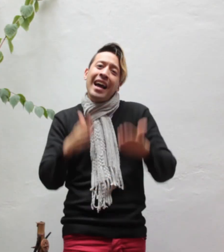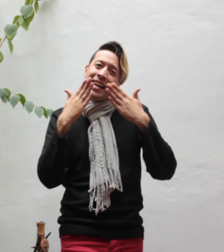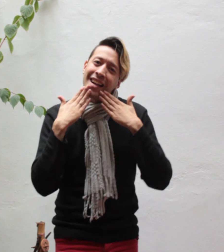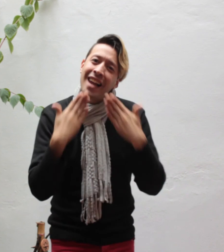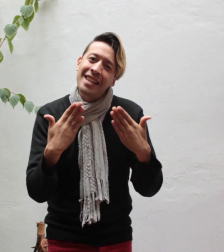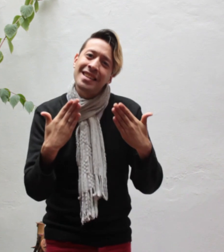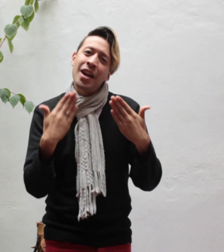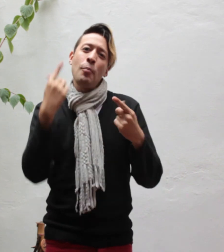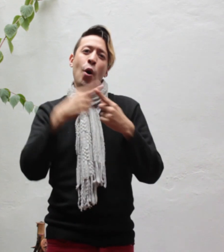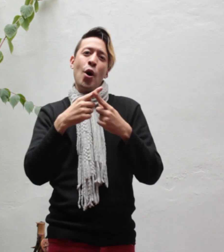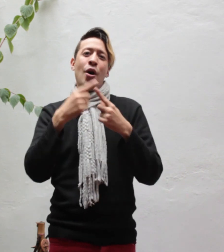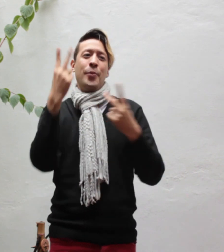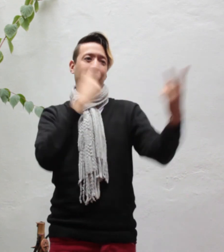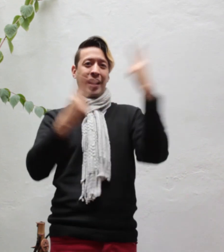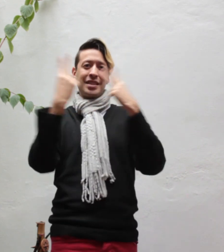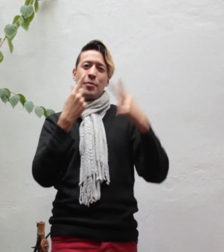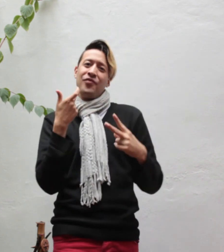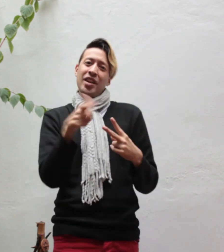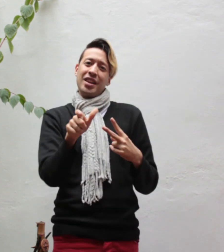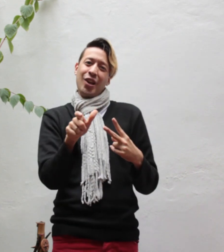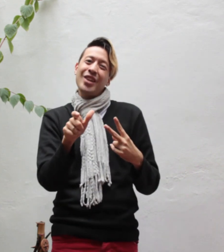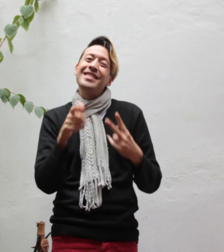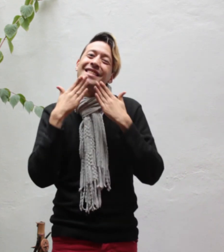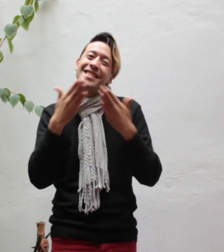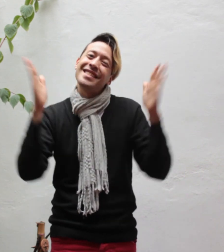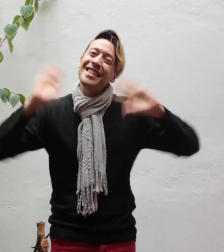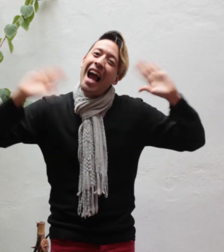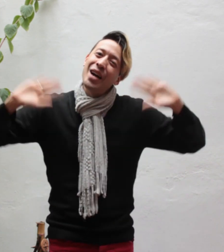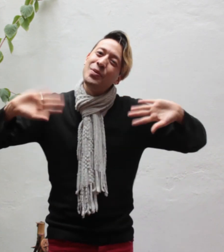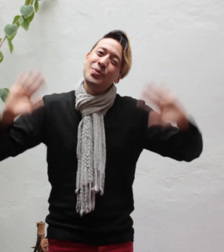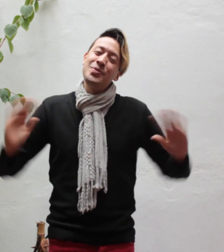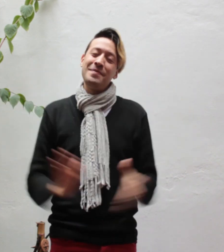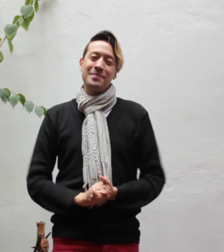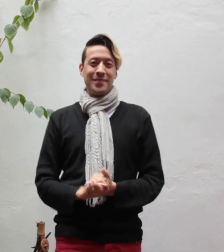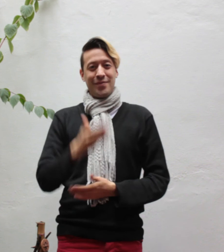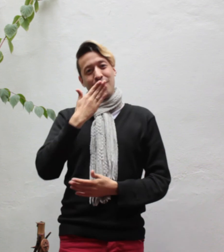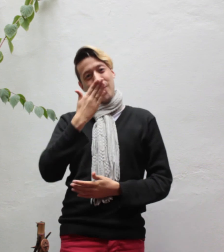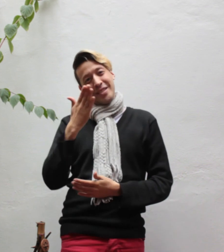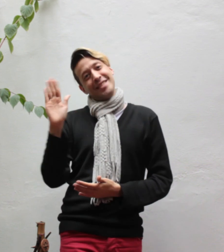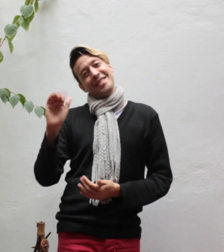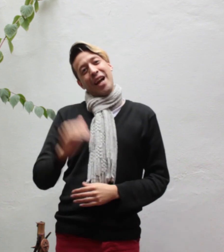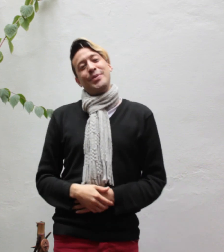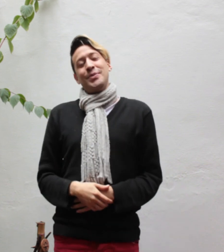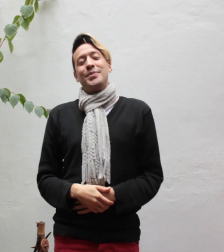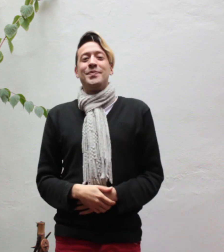Gracias por ver este vídeo. Chau.